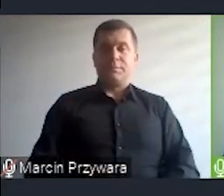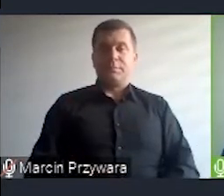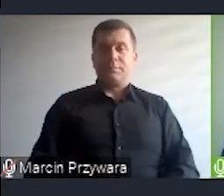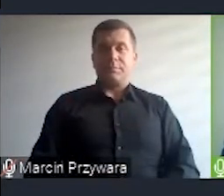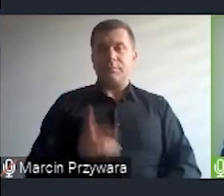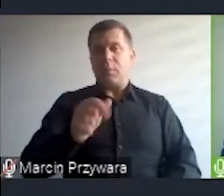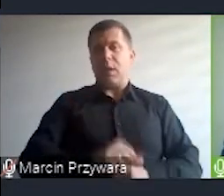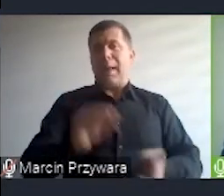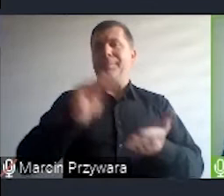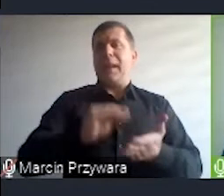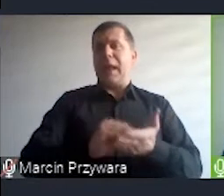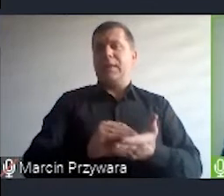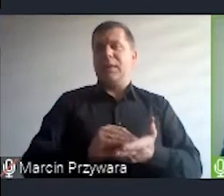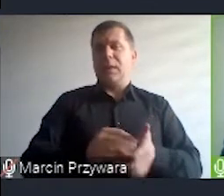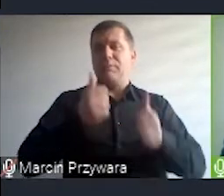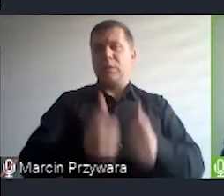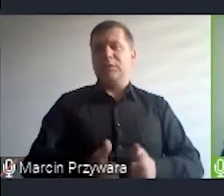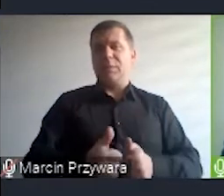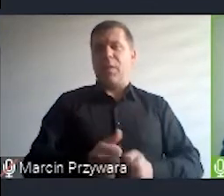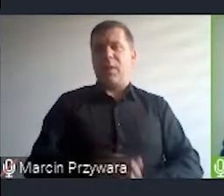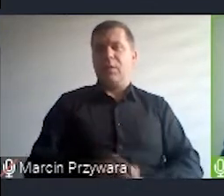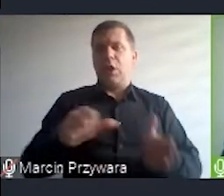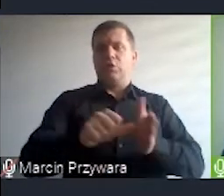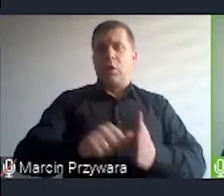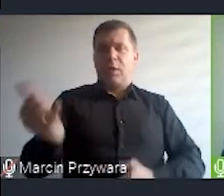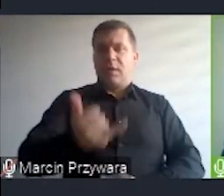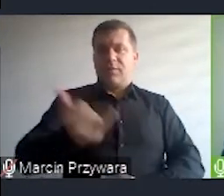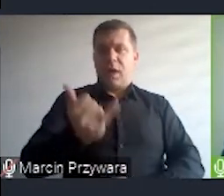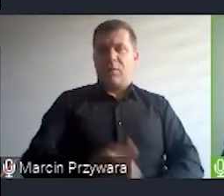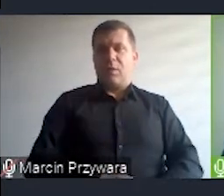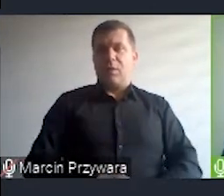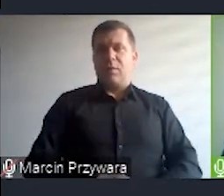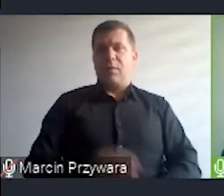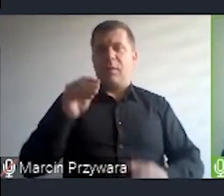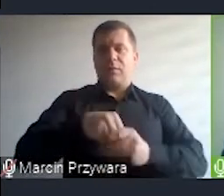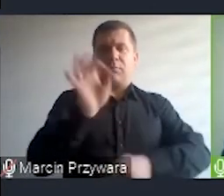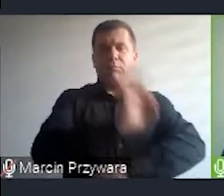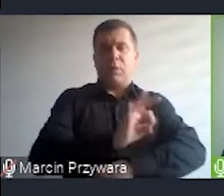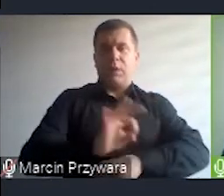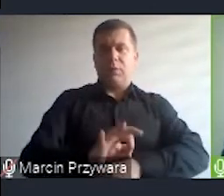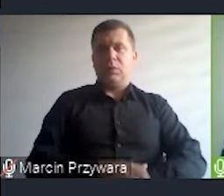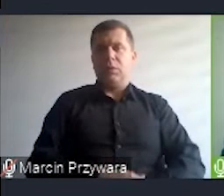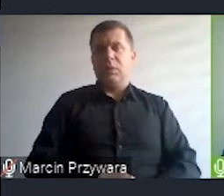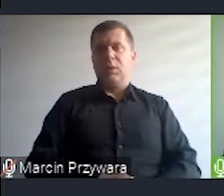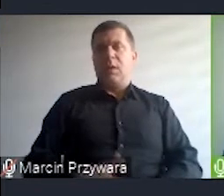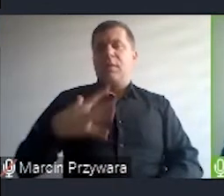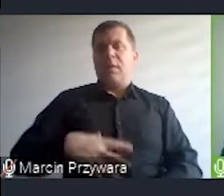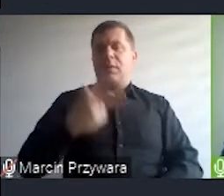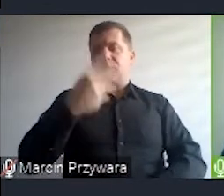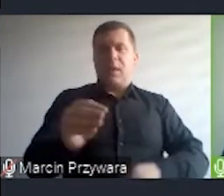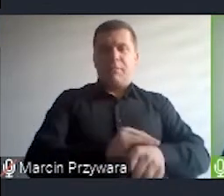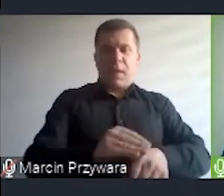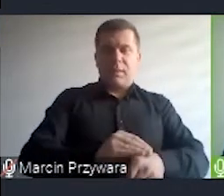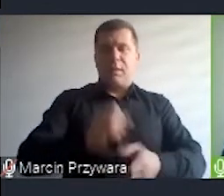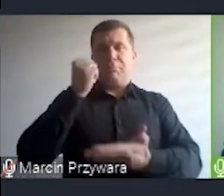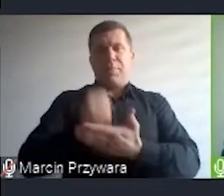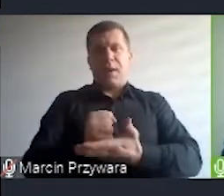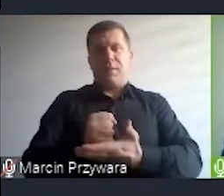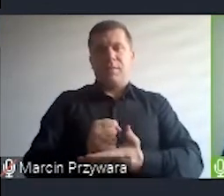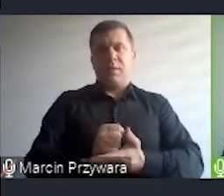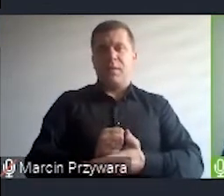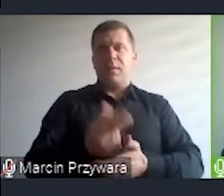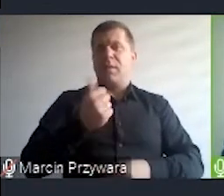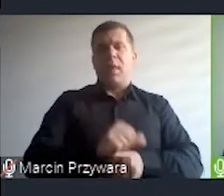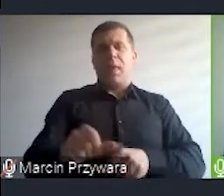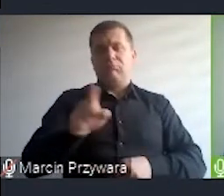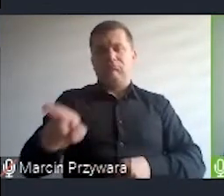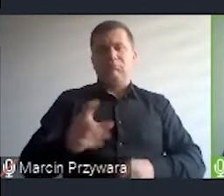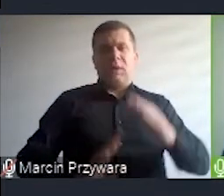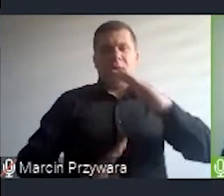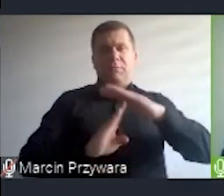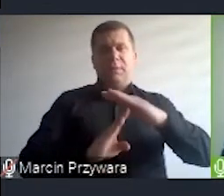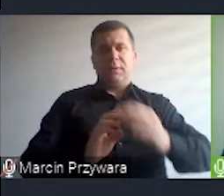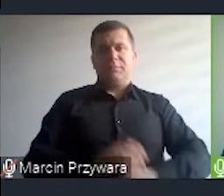To taka praktyka postępowania ze środkami trwałymi w ramach projektu. Wartości niematerialne i prawne nie są objęte limitem,